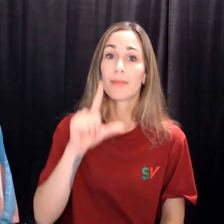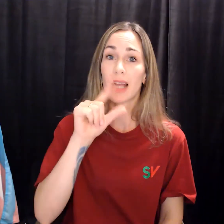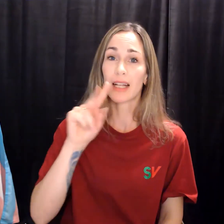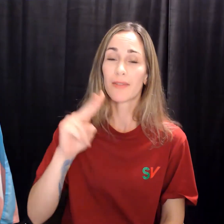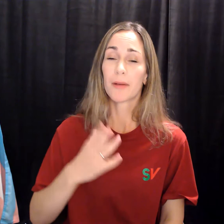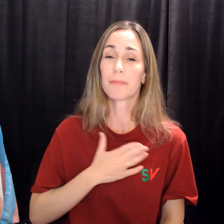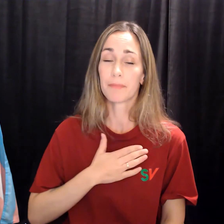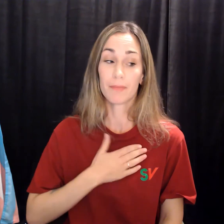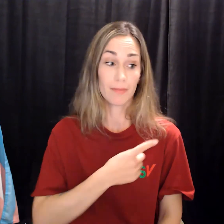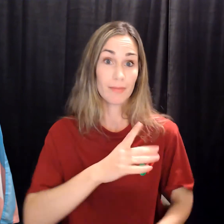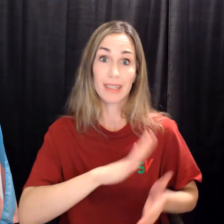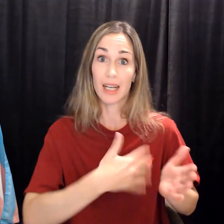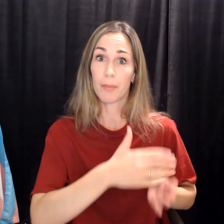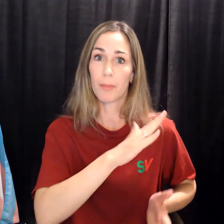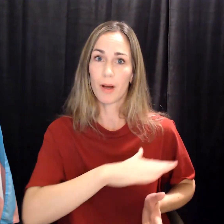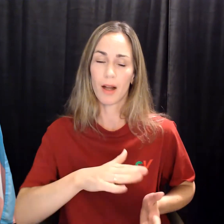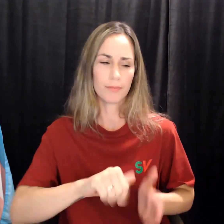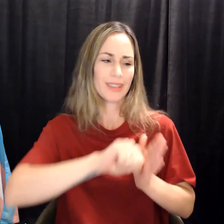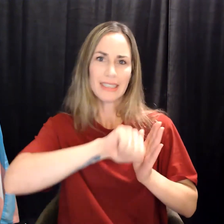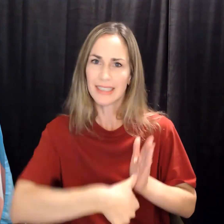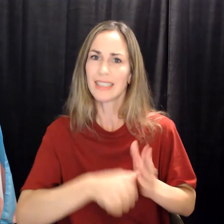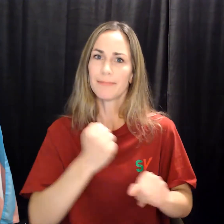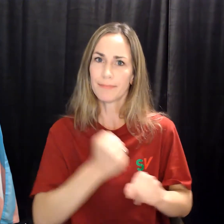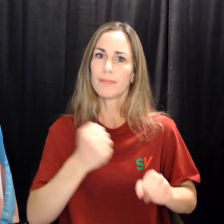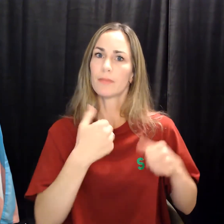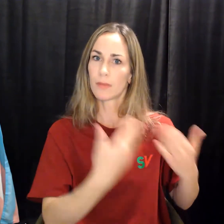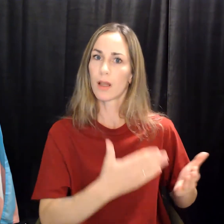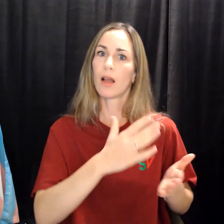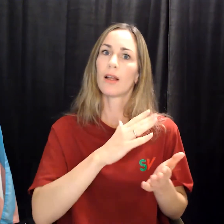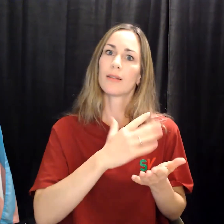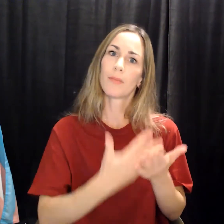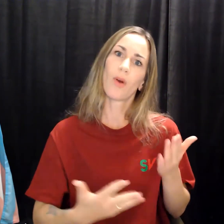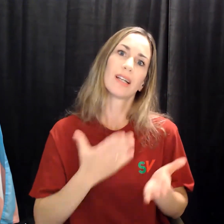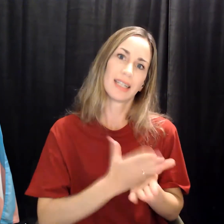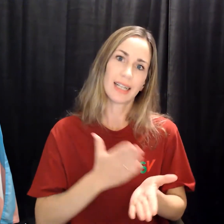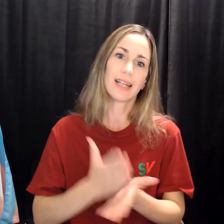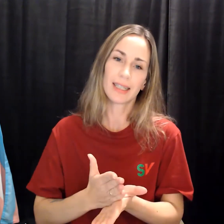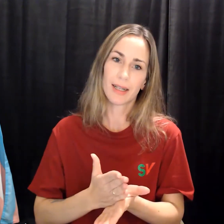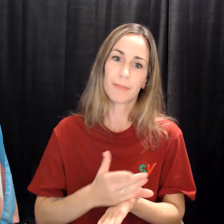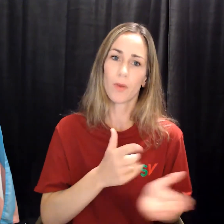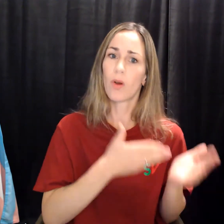SV vil sikre tegnspråklige barns språklige rettigheter